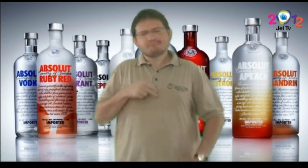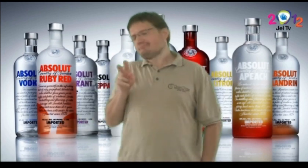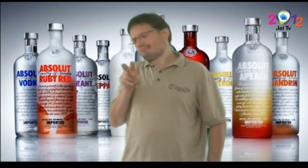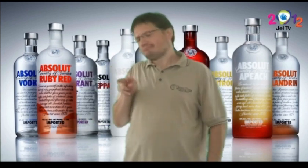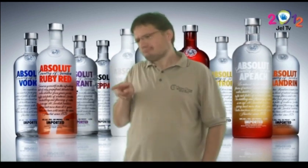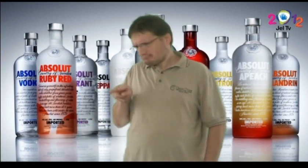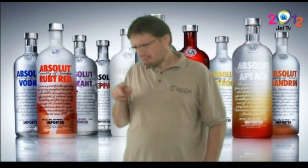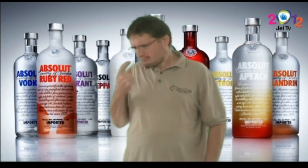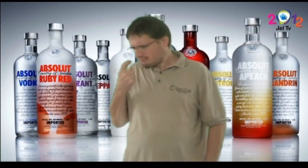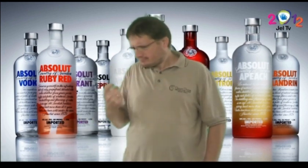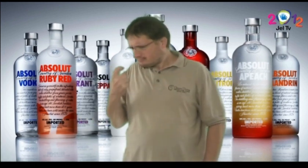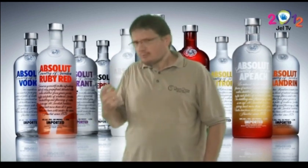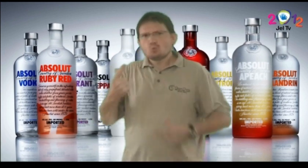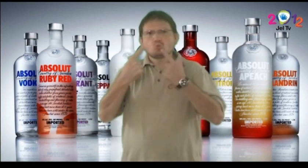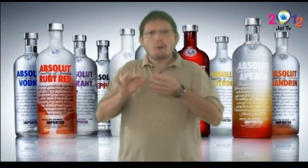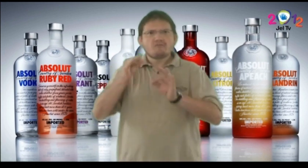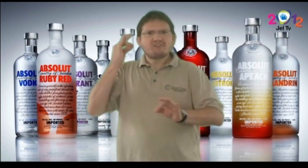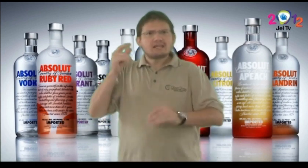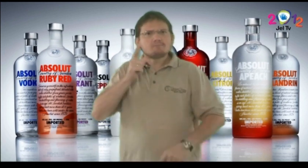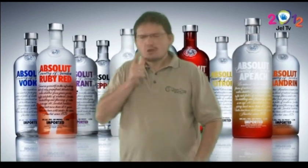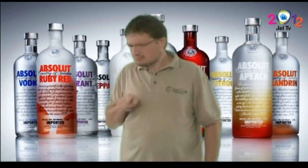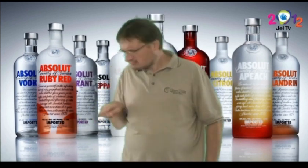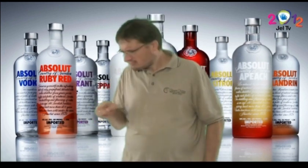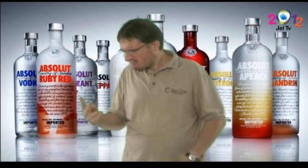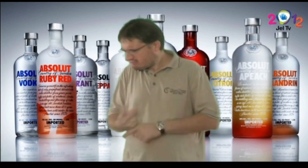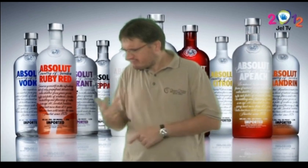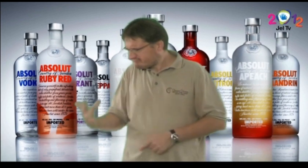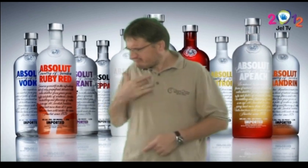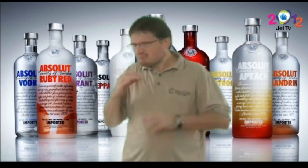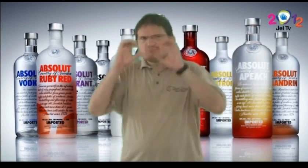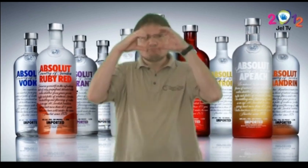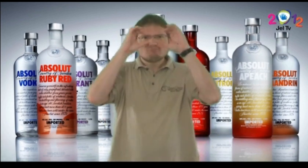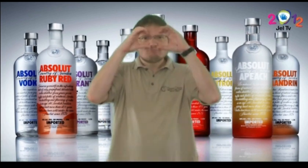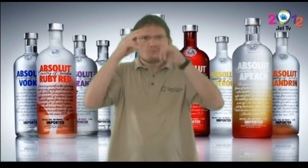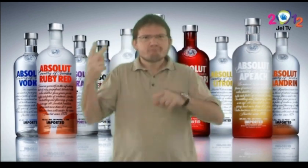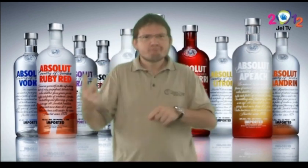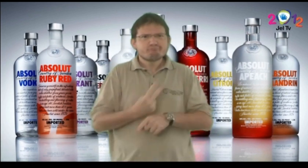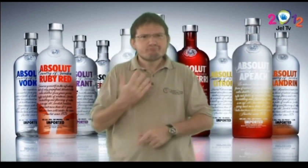Észreveszi, hogy valami fények csillognak. Olyan mintha távcsövekkel figyelnének.